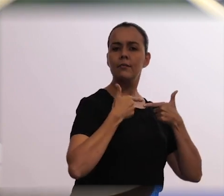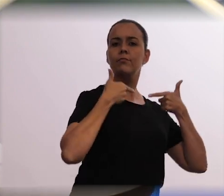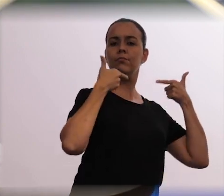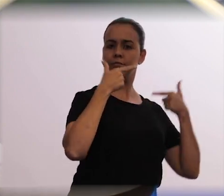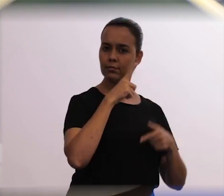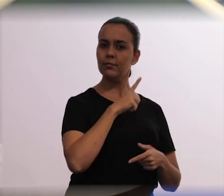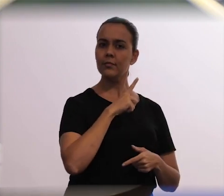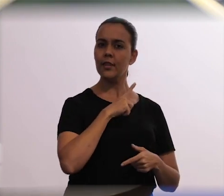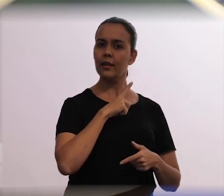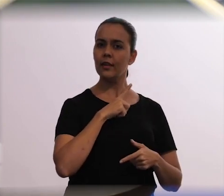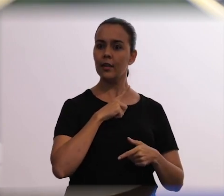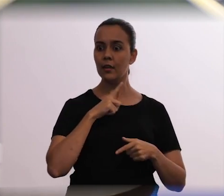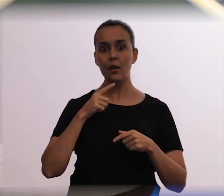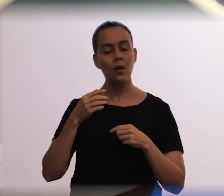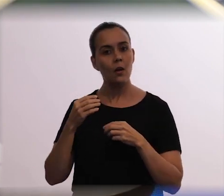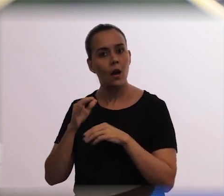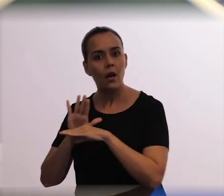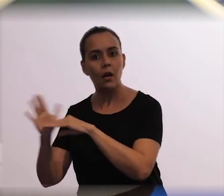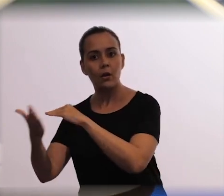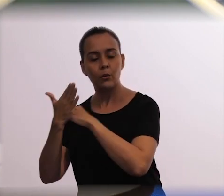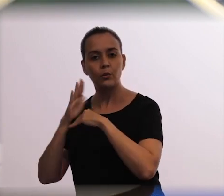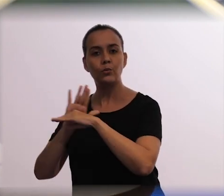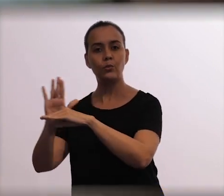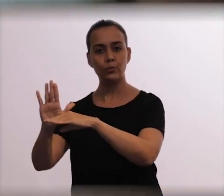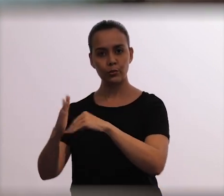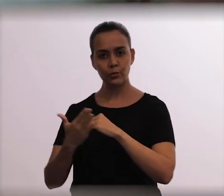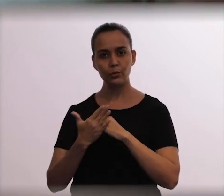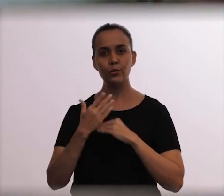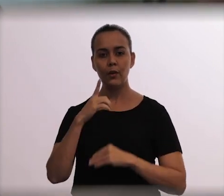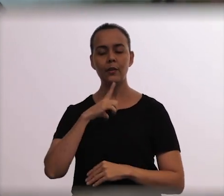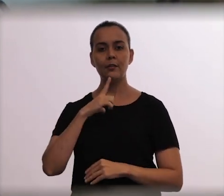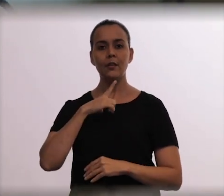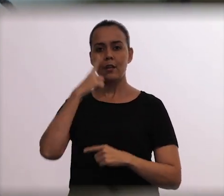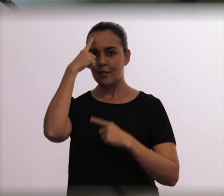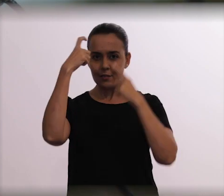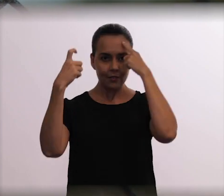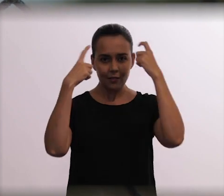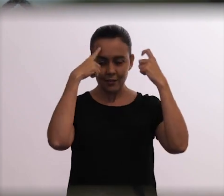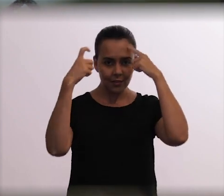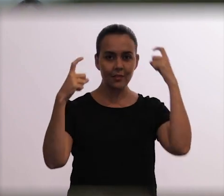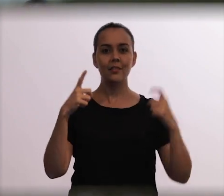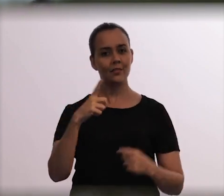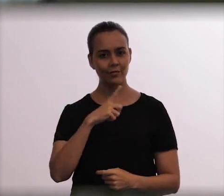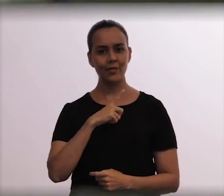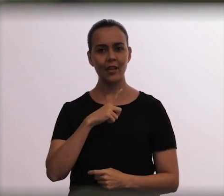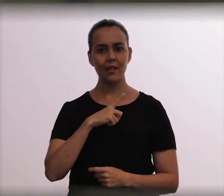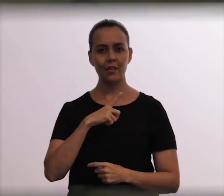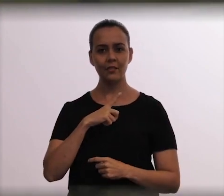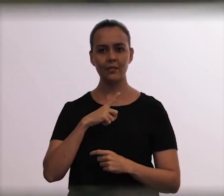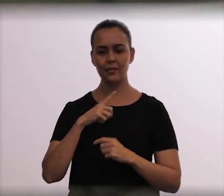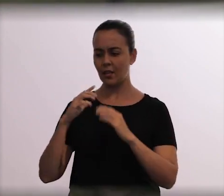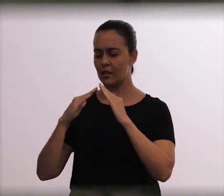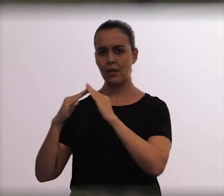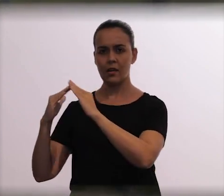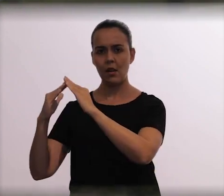de solidariedade, de sociabilidade, de invenção e isso é que a gente chama paradigma da potência. É isso que a gente fala: Pensar esse território,